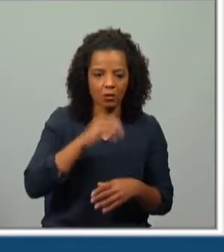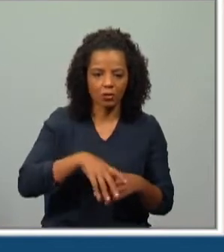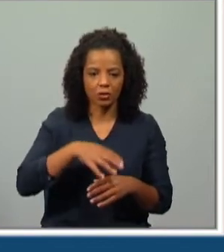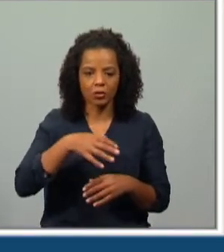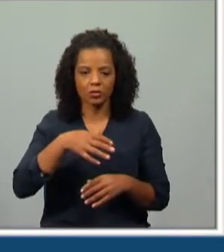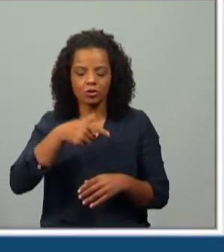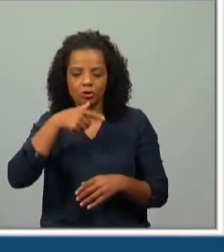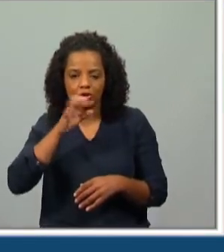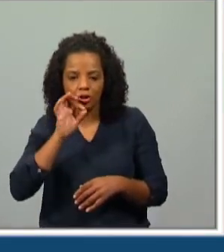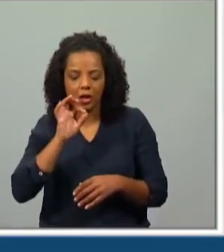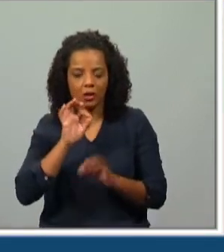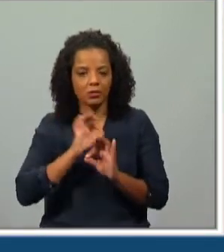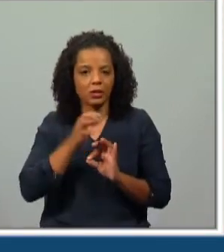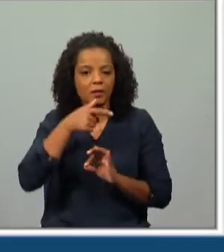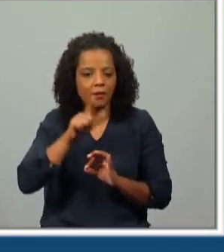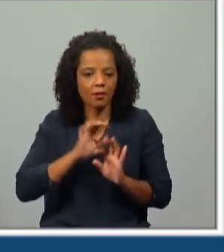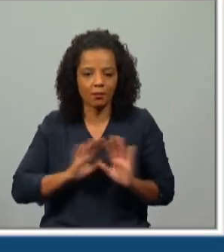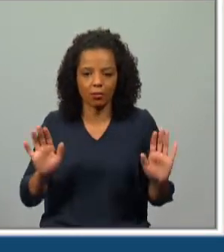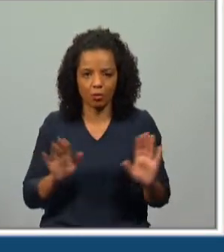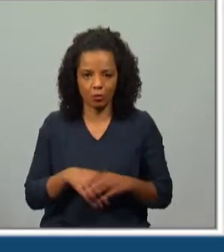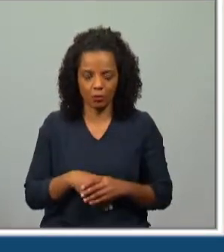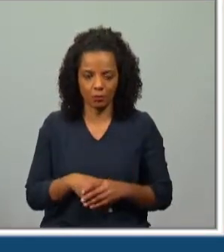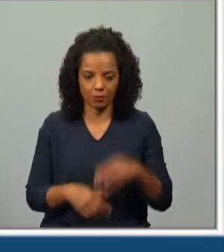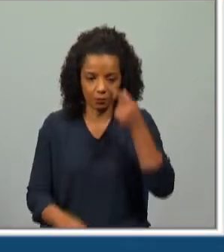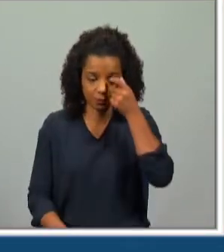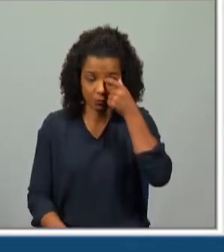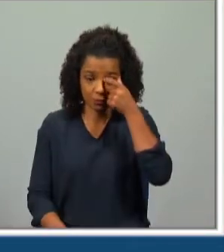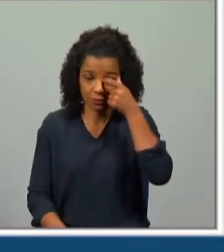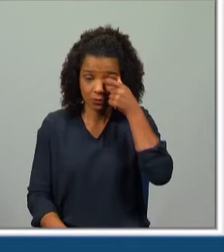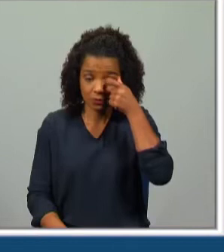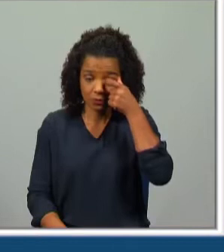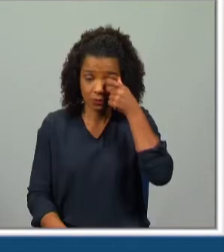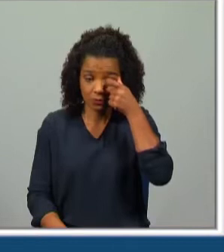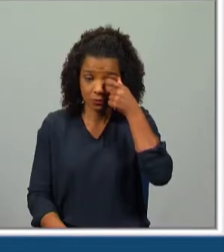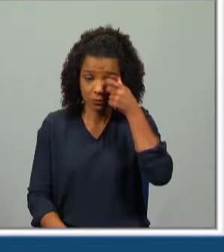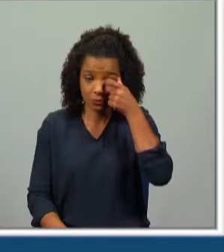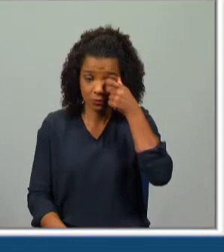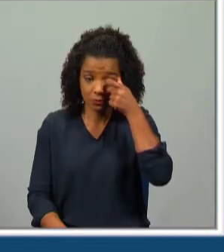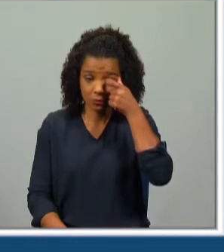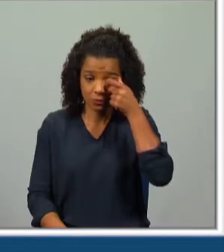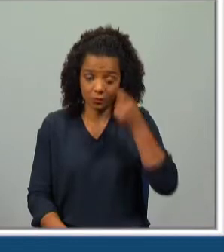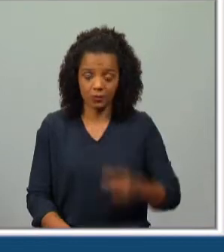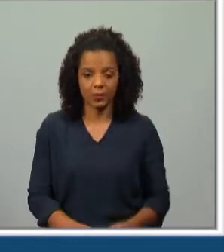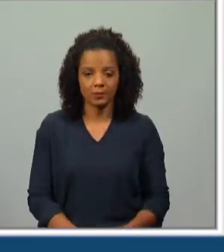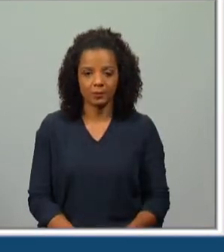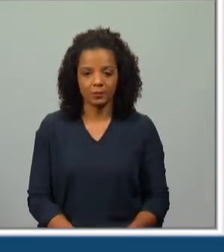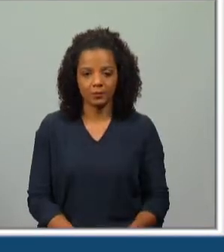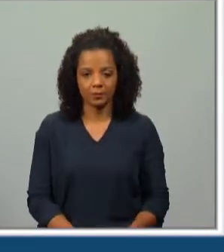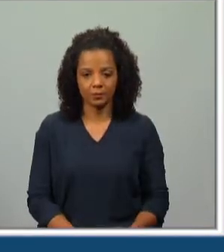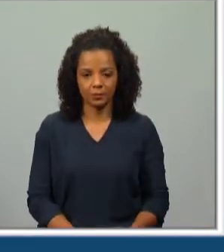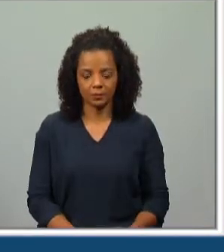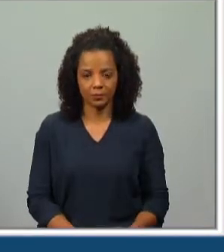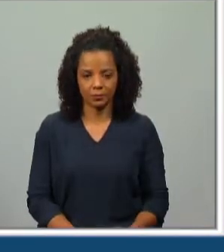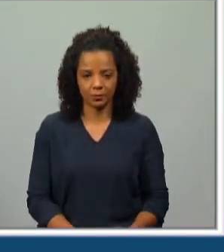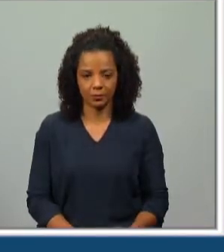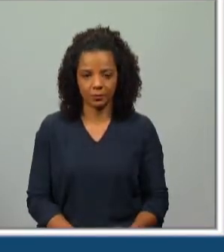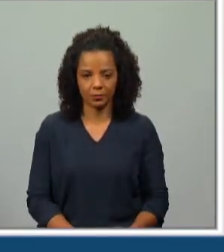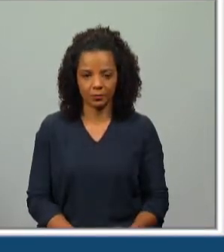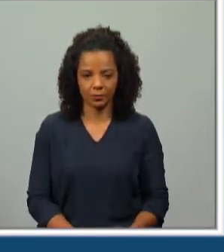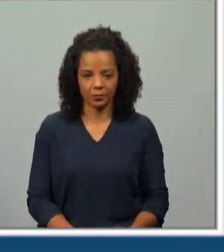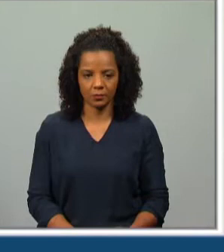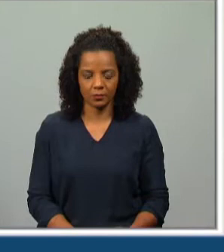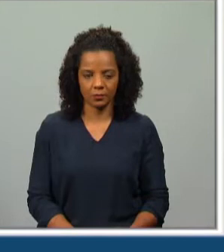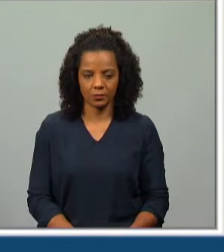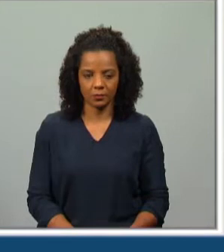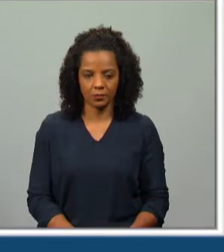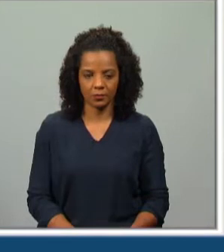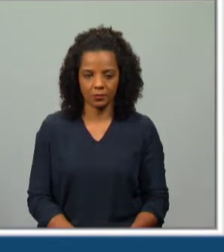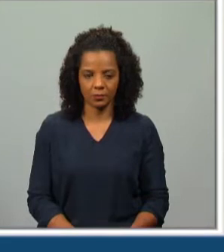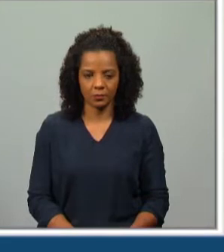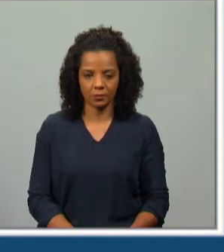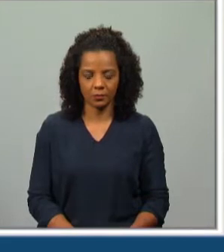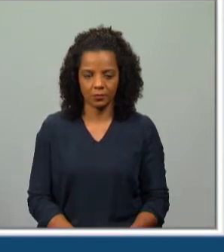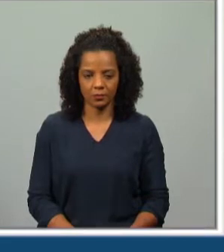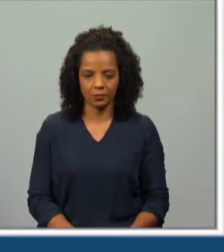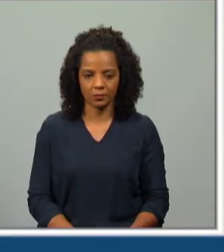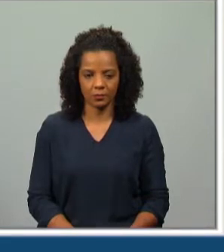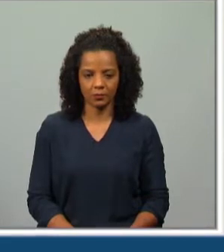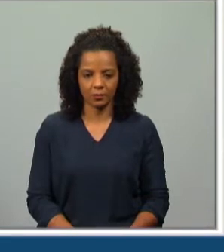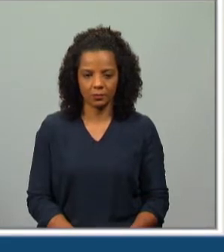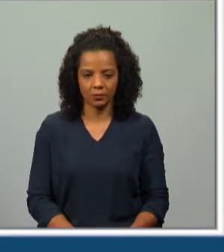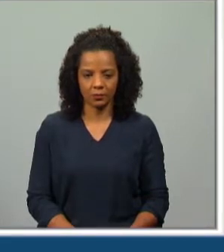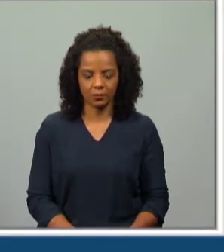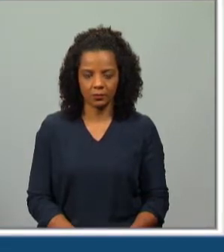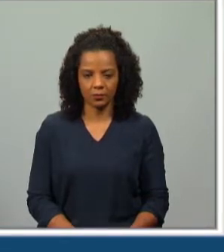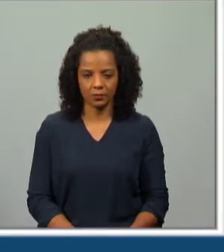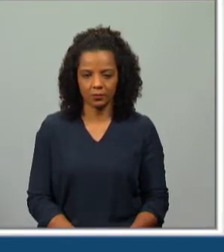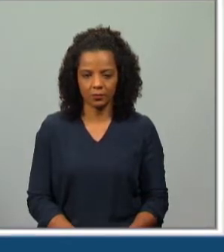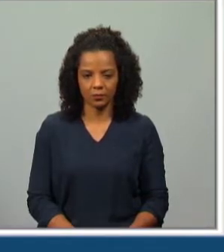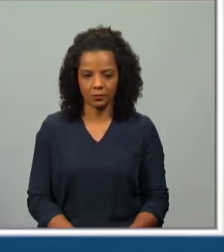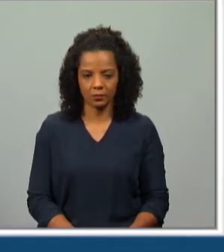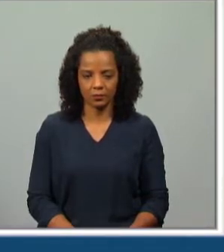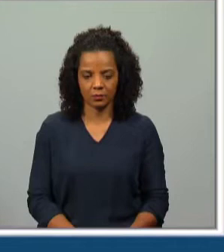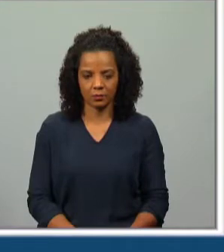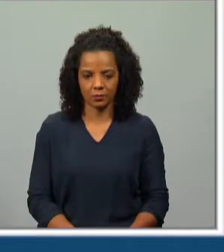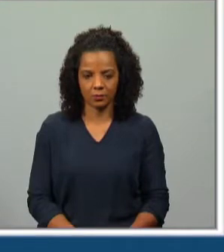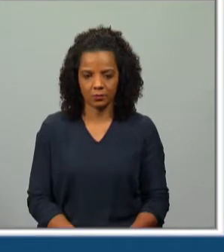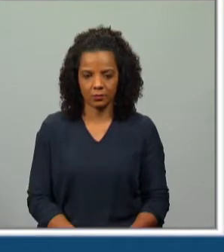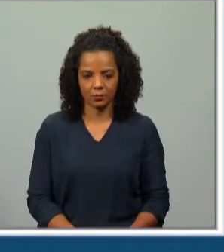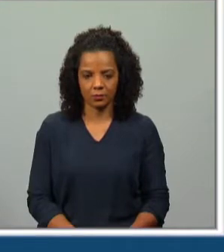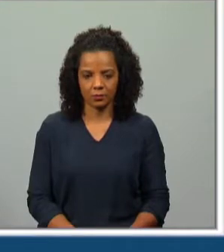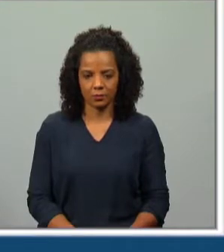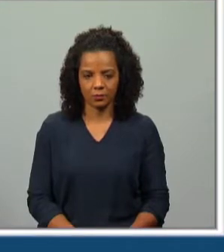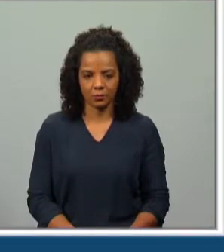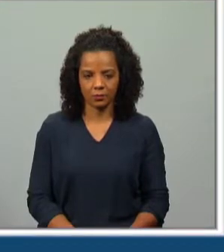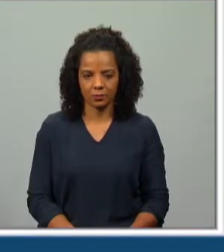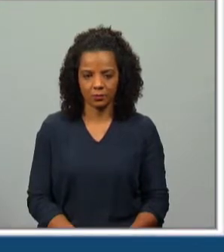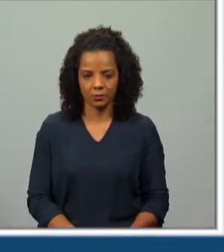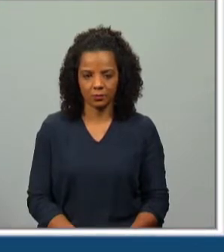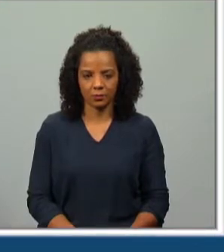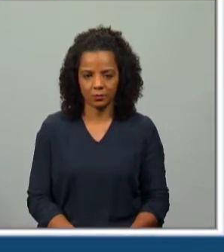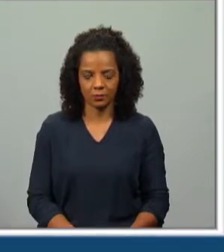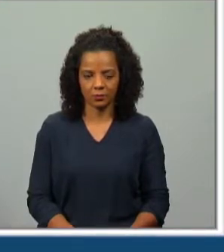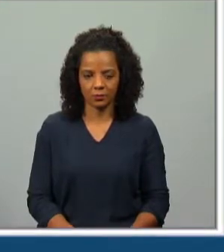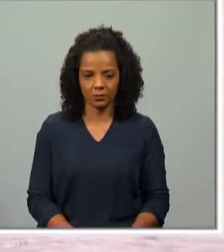[Música] [歌曲]